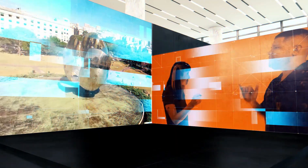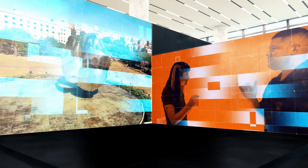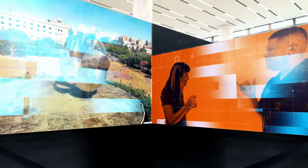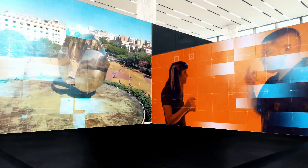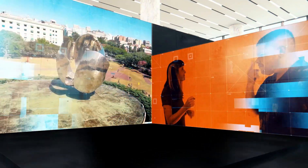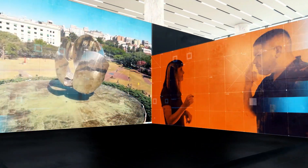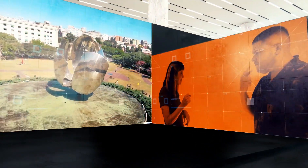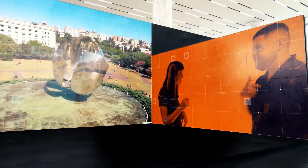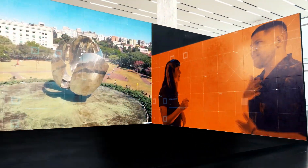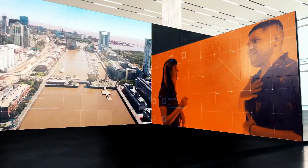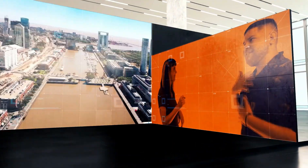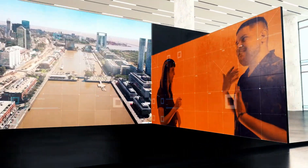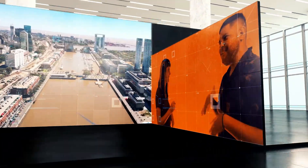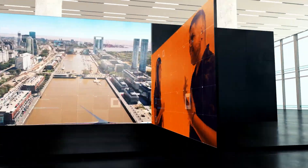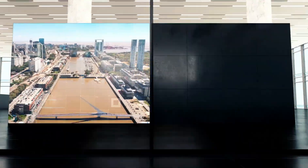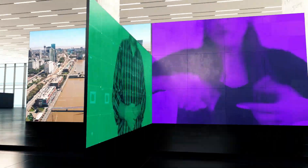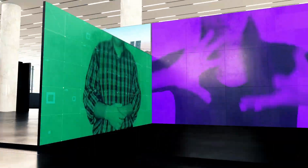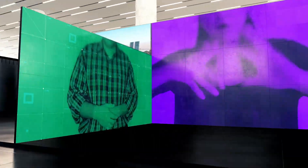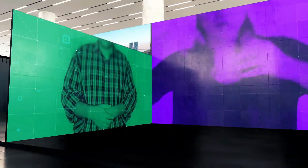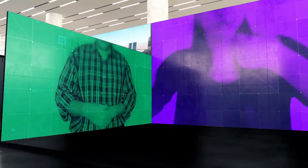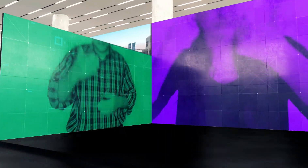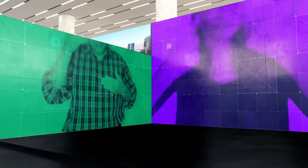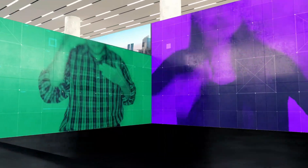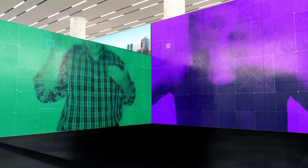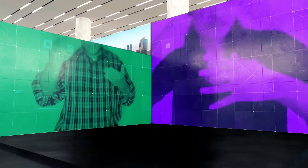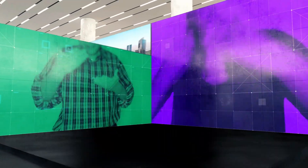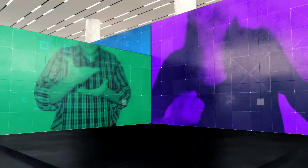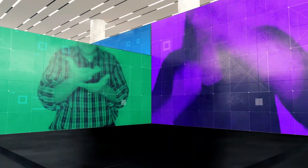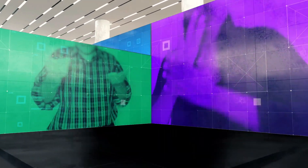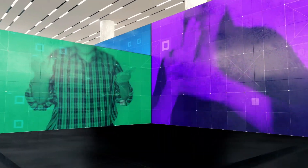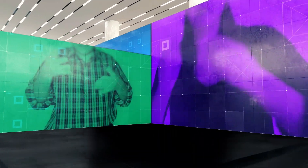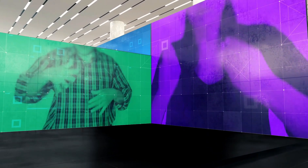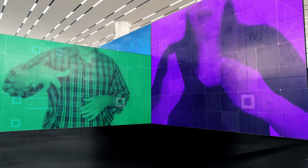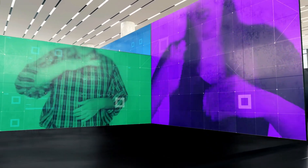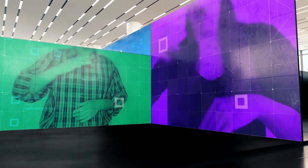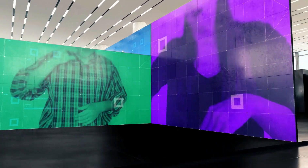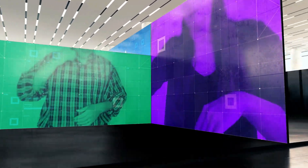[Música]